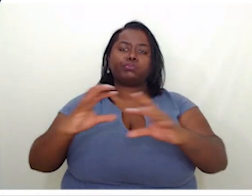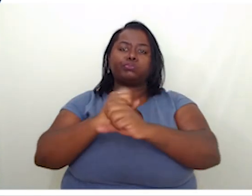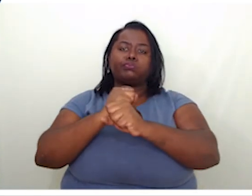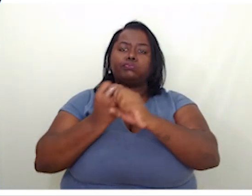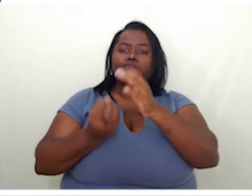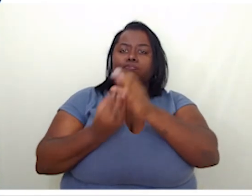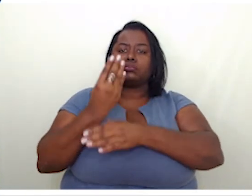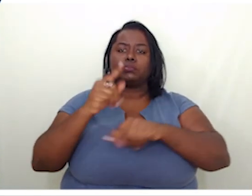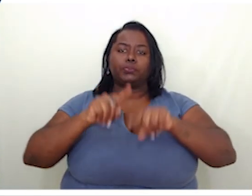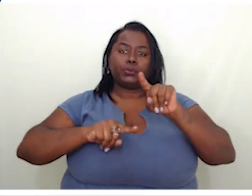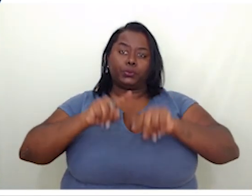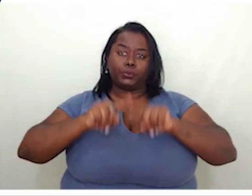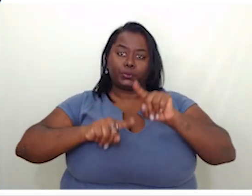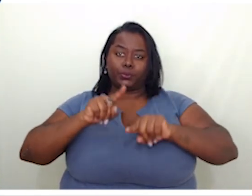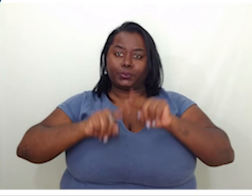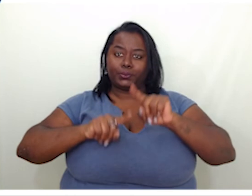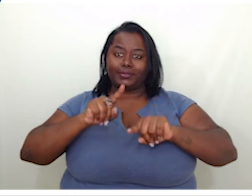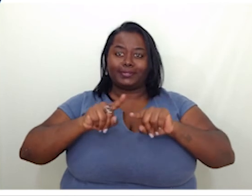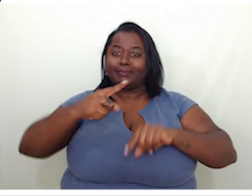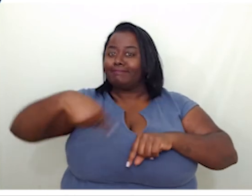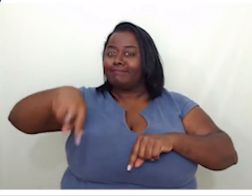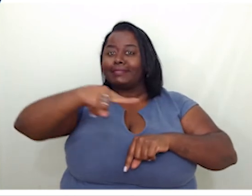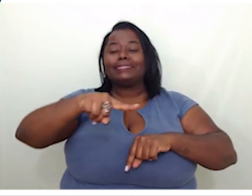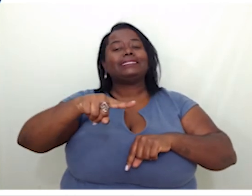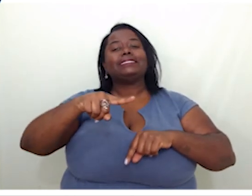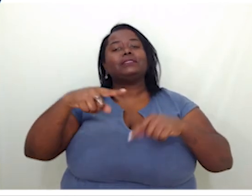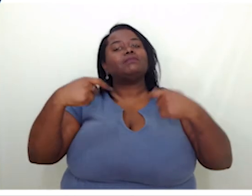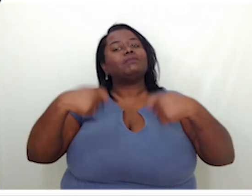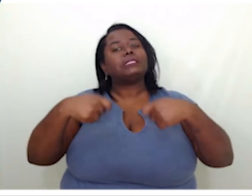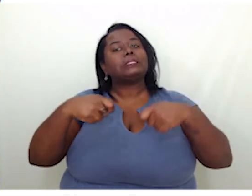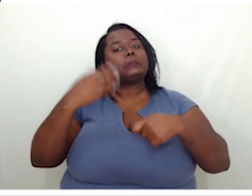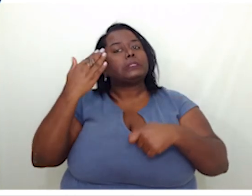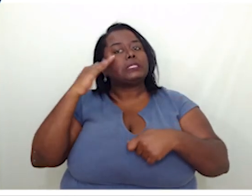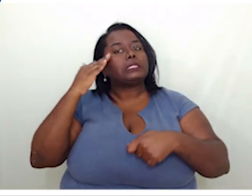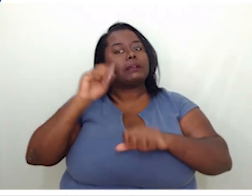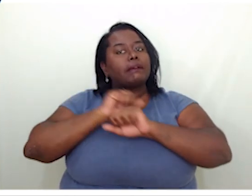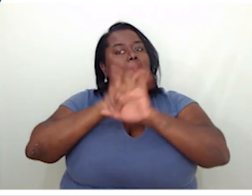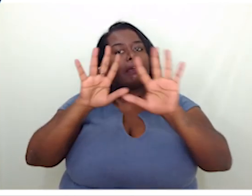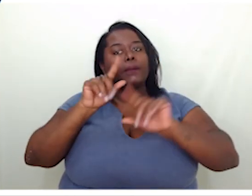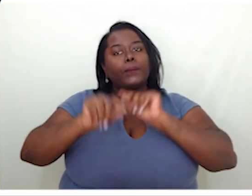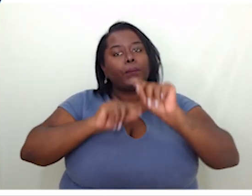pero la verdad es que es el tipo de trabajo en grupo en el que estudiantes y pares